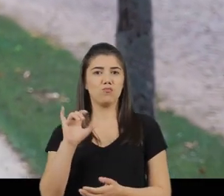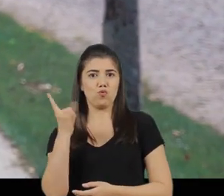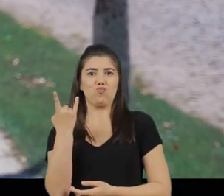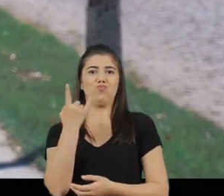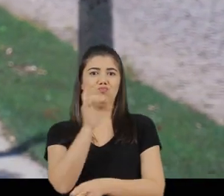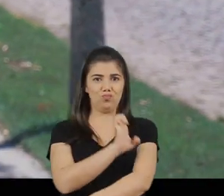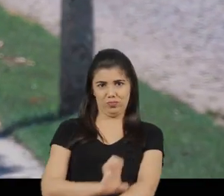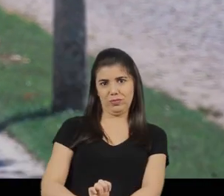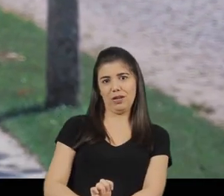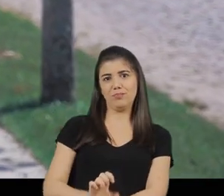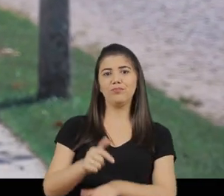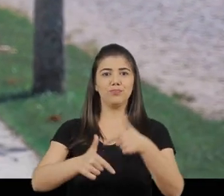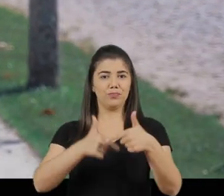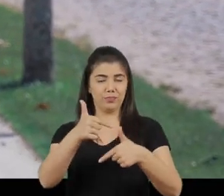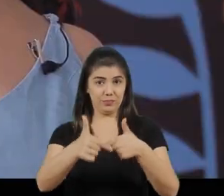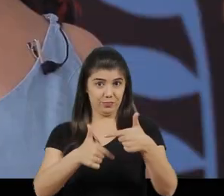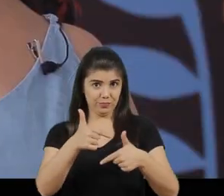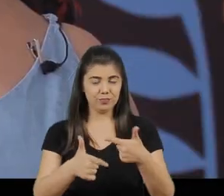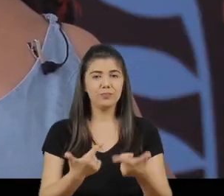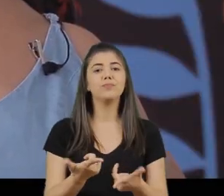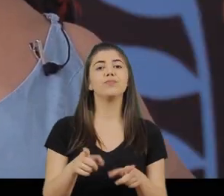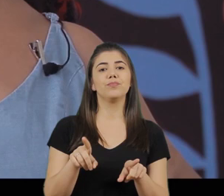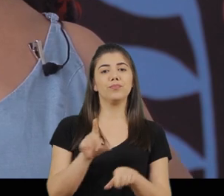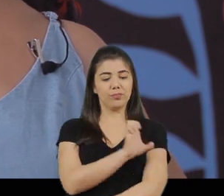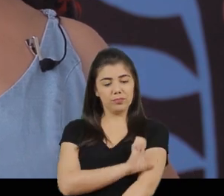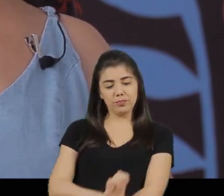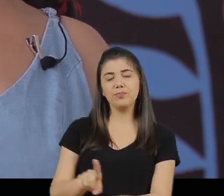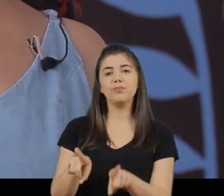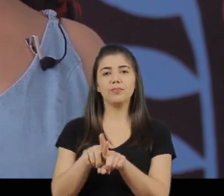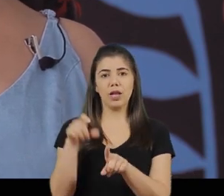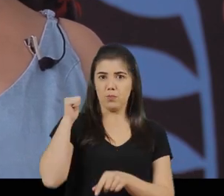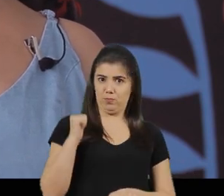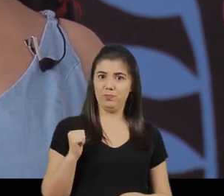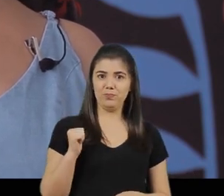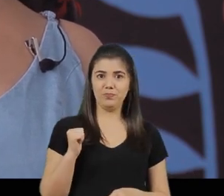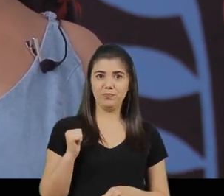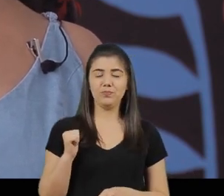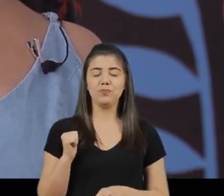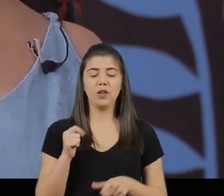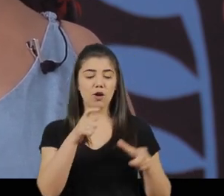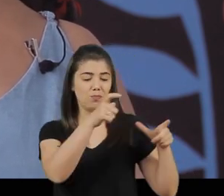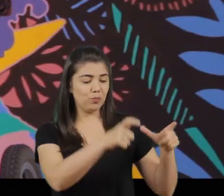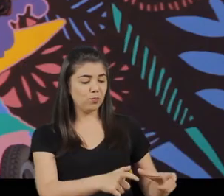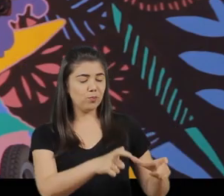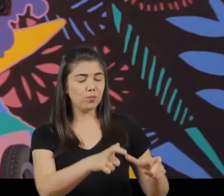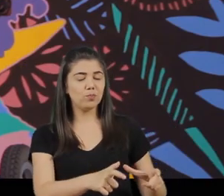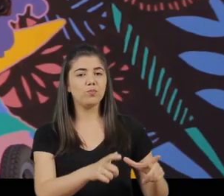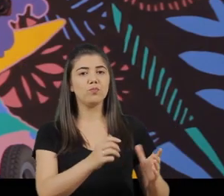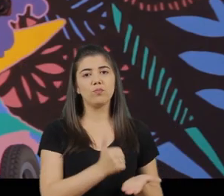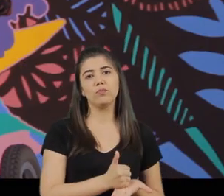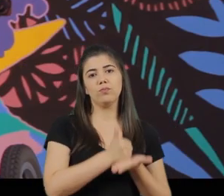Eu tô no estágio final, eu sou estagiária e bolsista da Unidade de